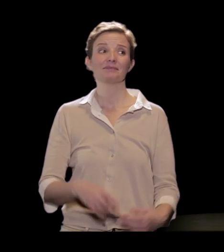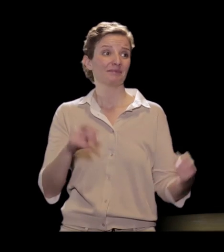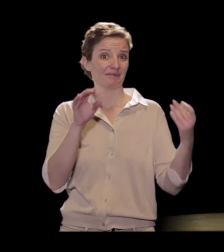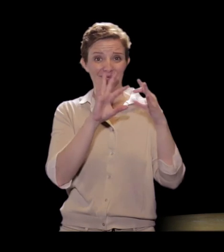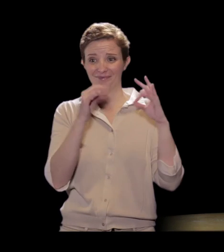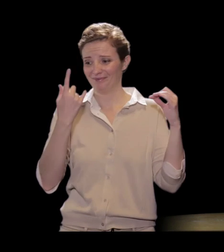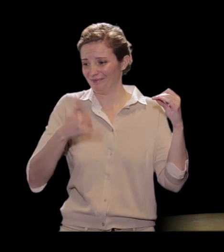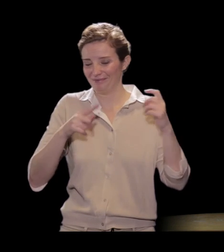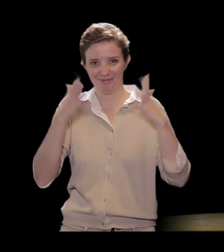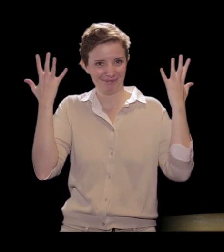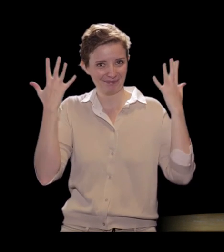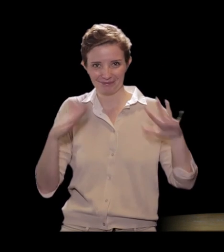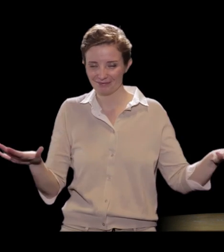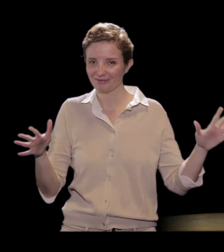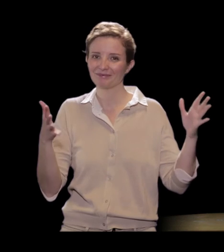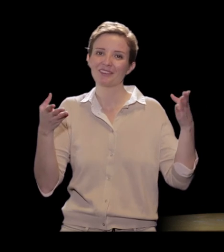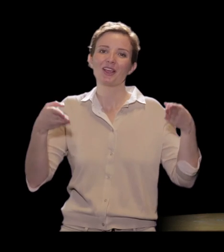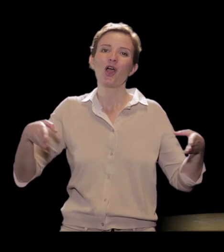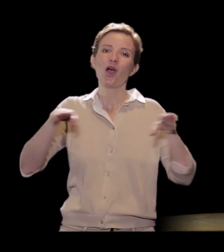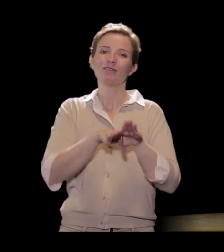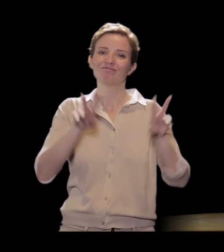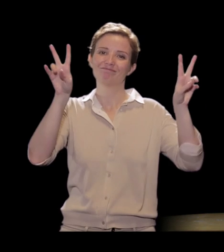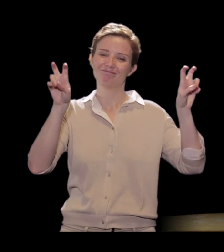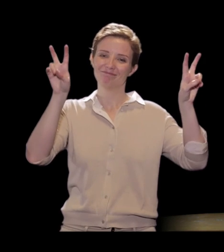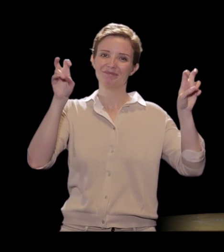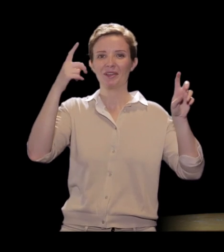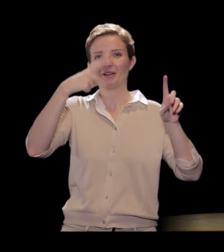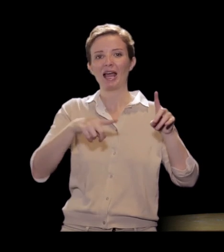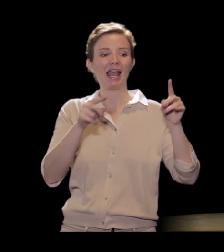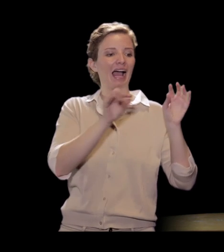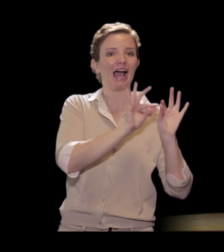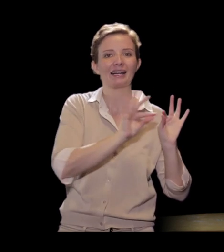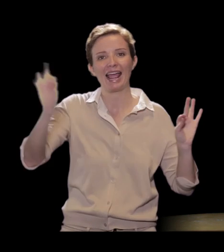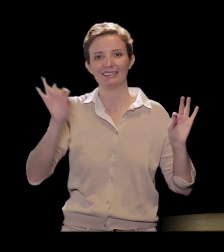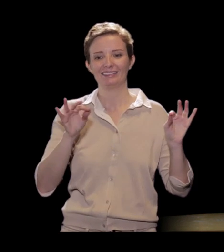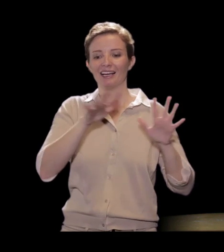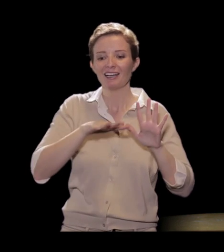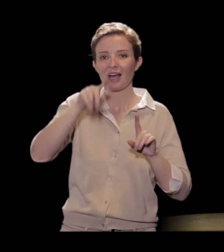Abbiamo esaurito i concetti principali della retta sul piano cartesiano.